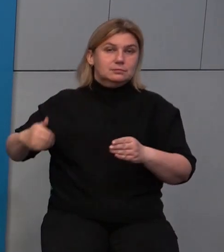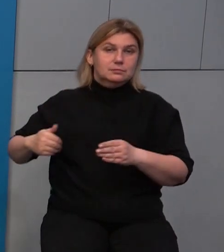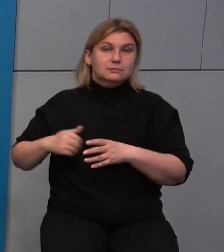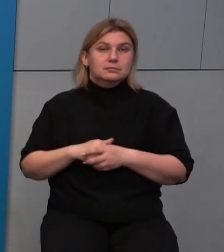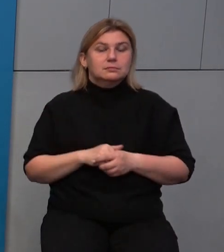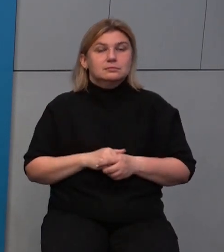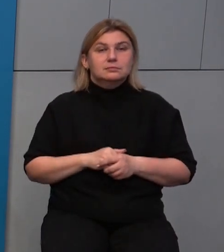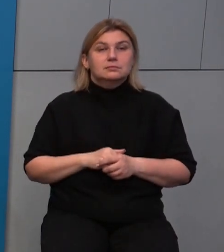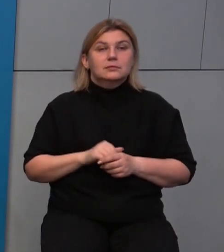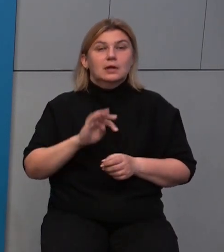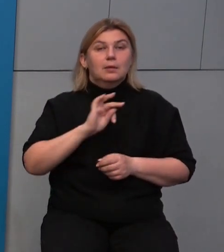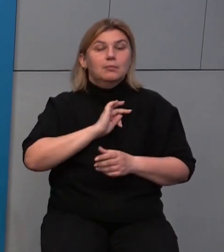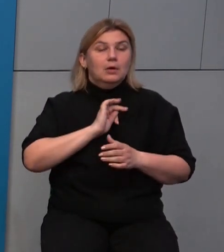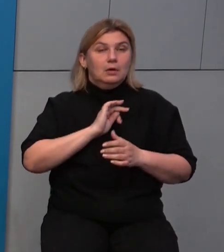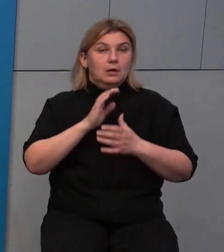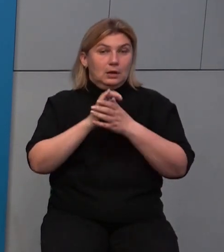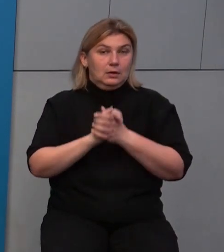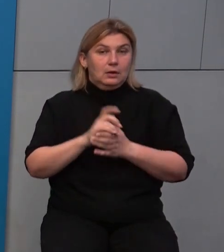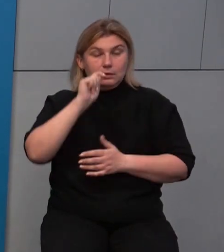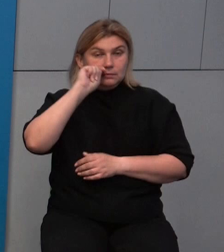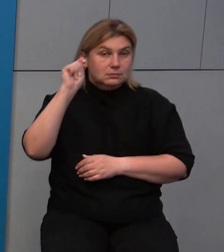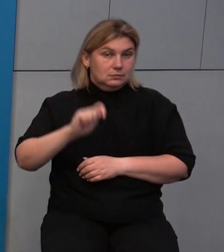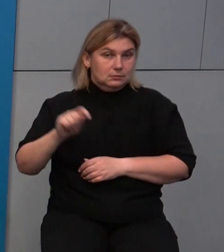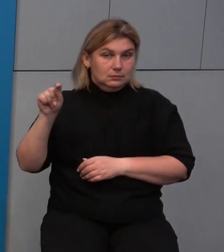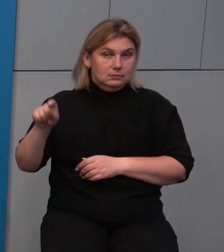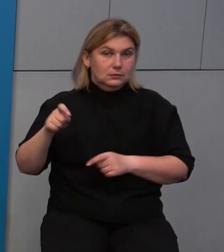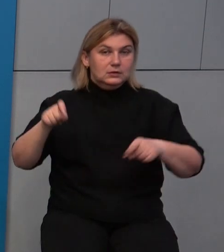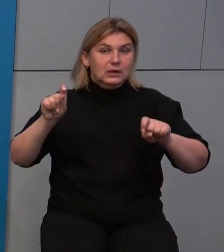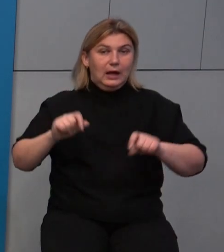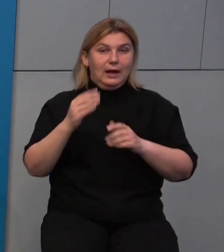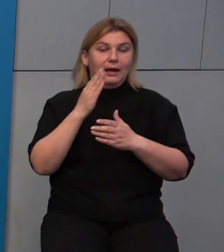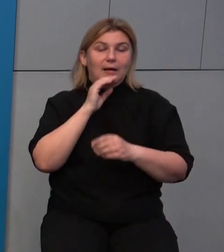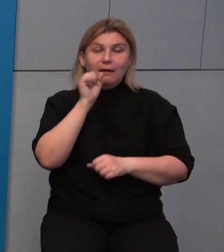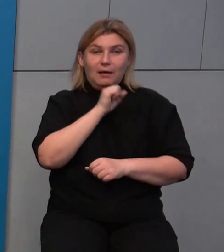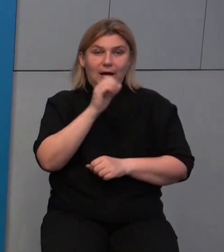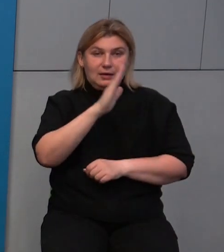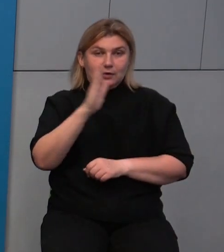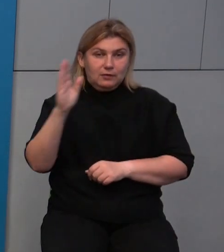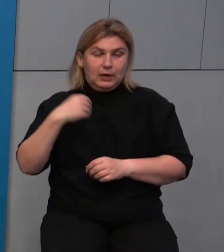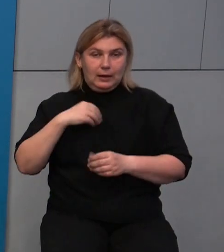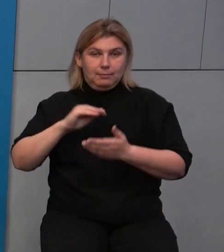Moja przyjaciółka z Ukrainy siedziała w archiwum i pisałyśmy do siebie smsy.